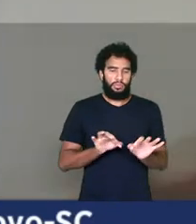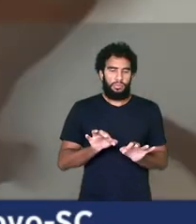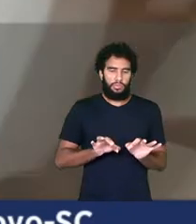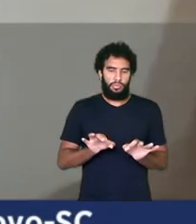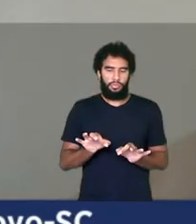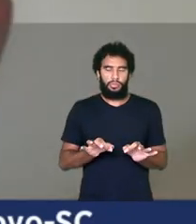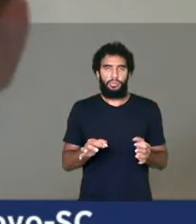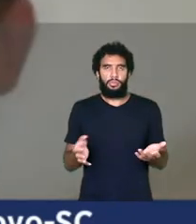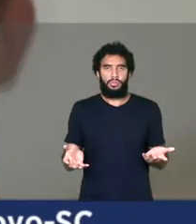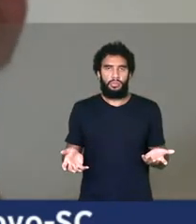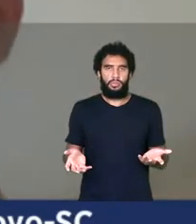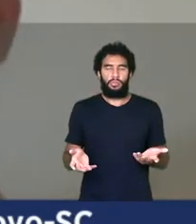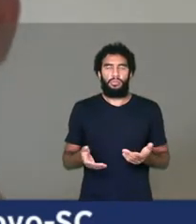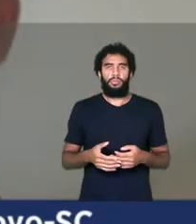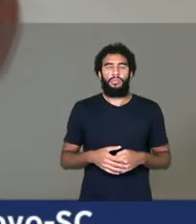ESTA LIMITAÇÃO E ESSA ARQUITETURA ATRAVÀS DE UMA